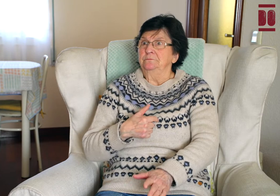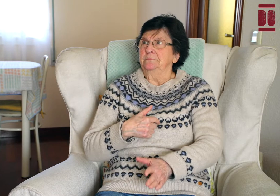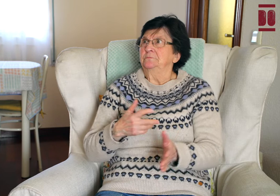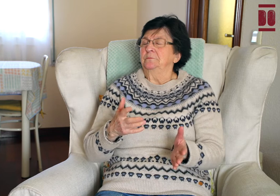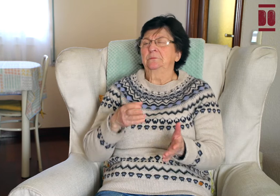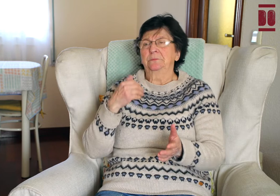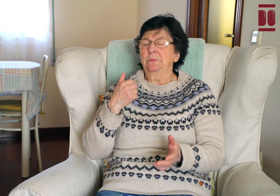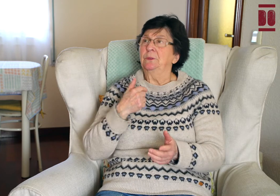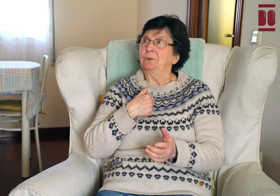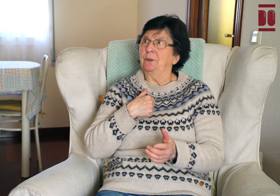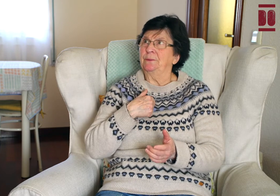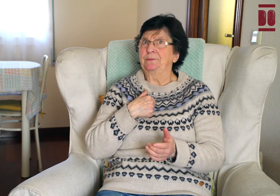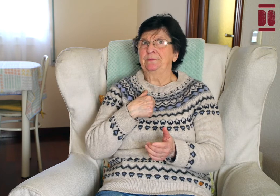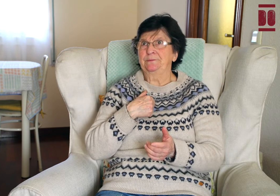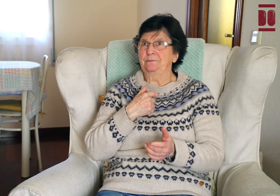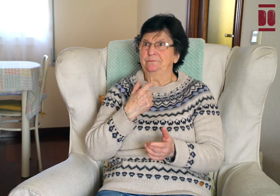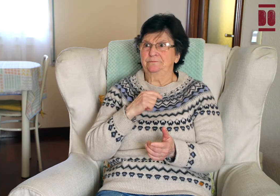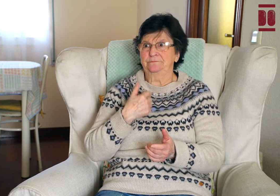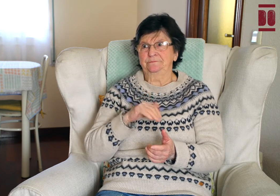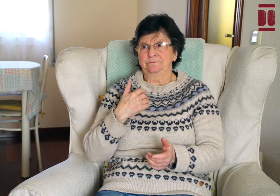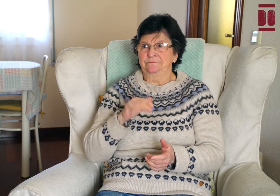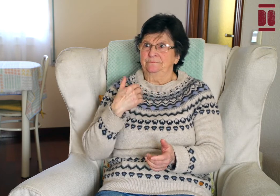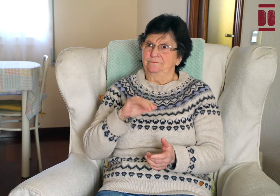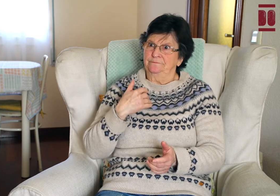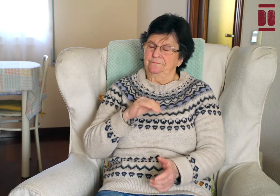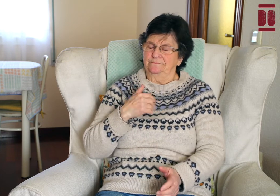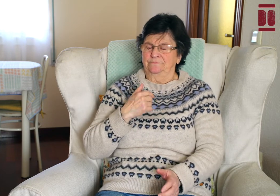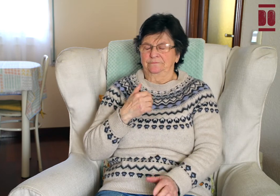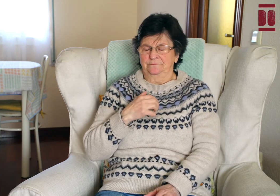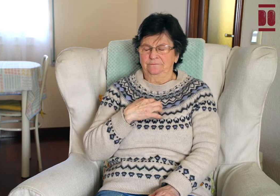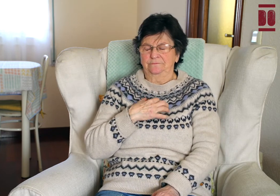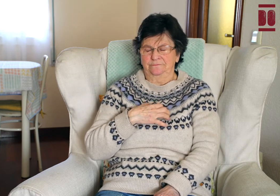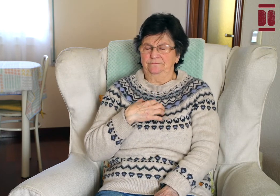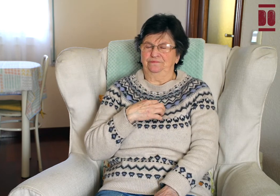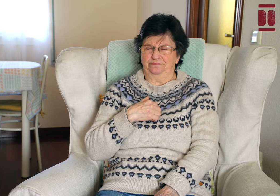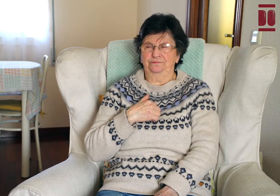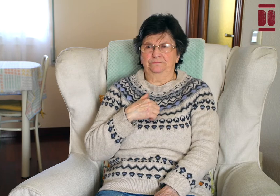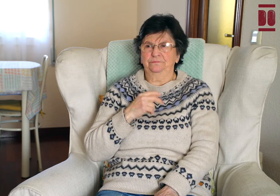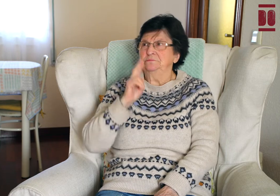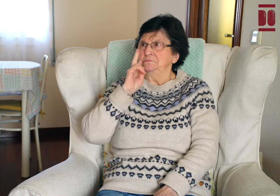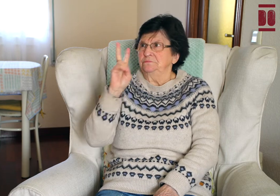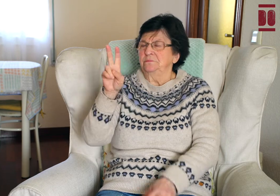Yo. Uf. Yo, uf. Sí, me costó, me costó bastante.